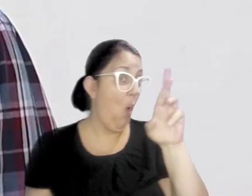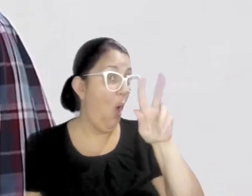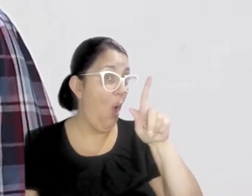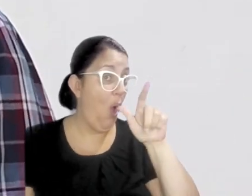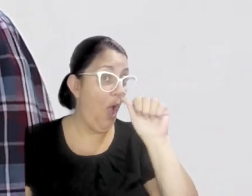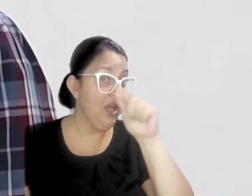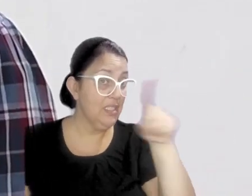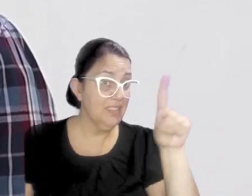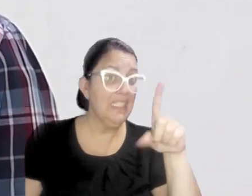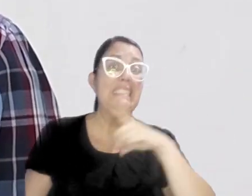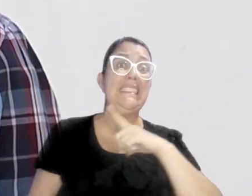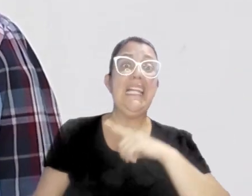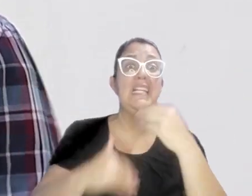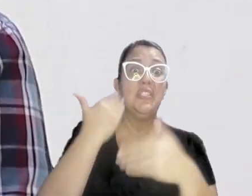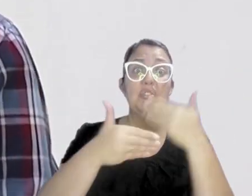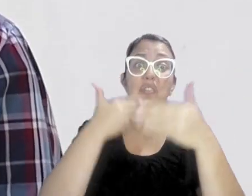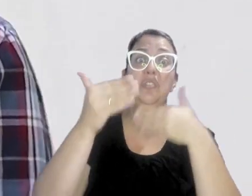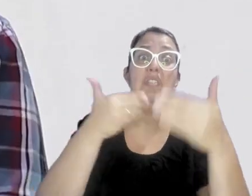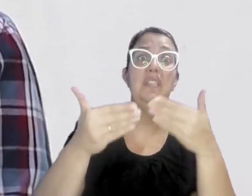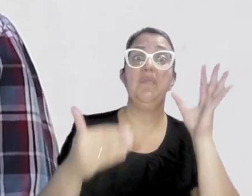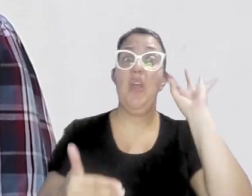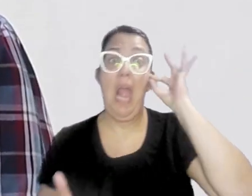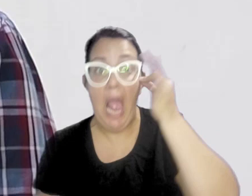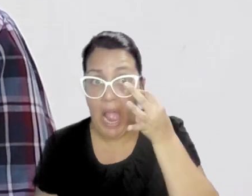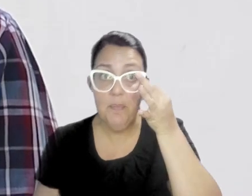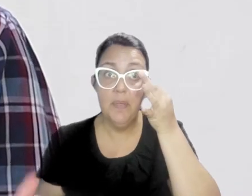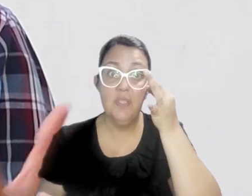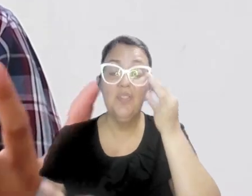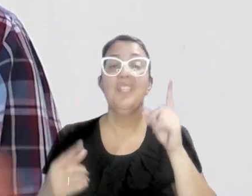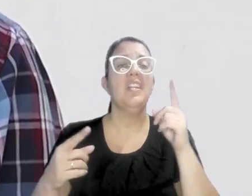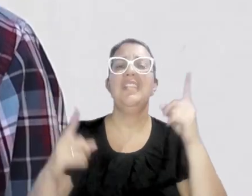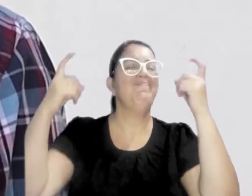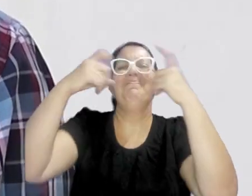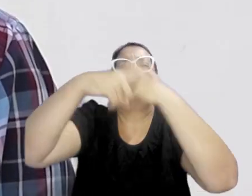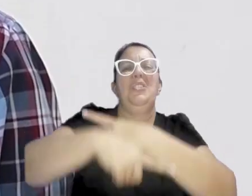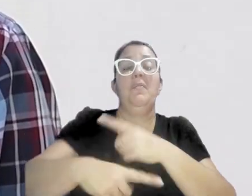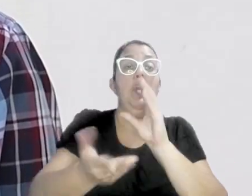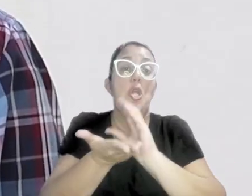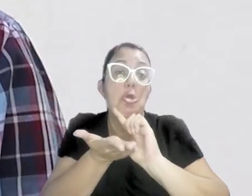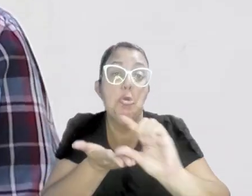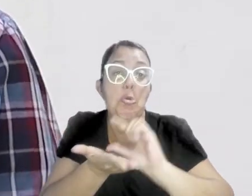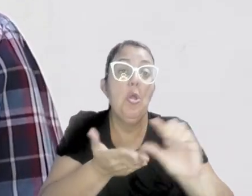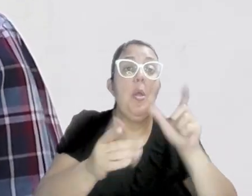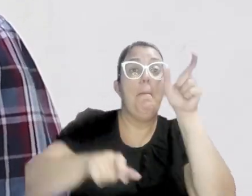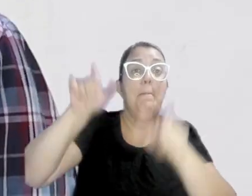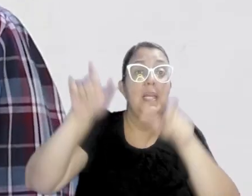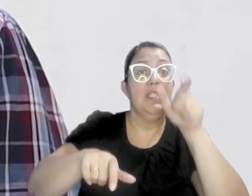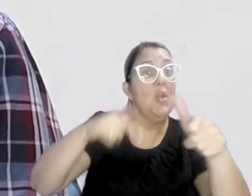ter um processo de licenciamento expedito e muito rápido por limitações de recursos mesmo, tamanho de equipe,